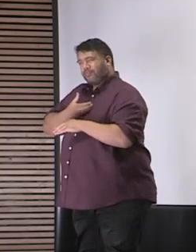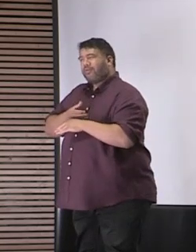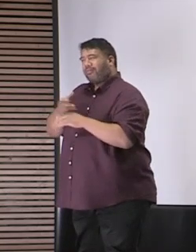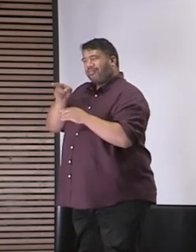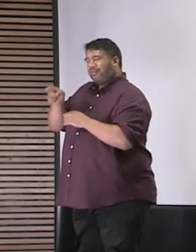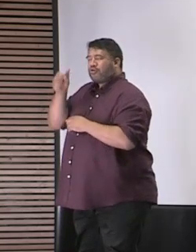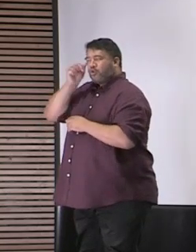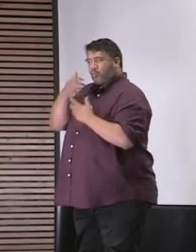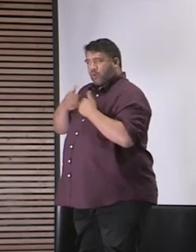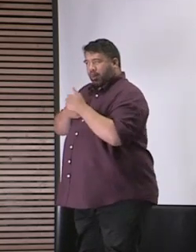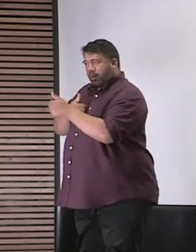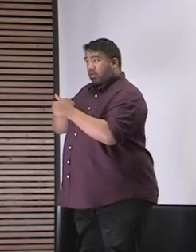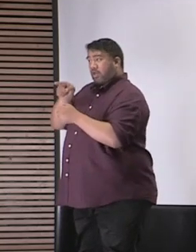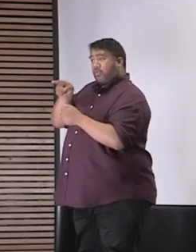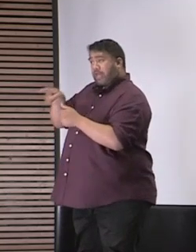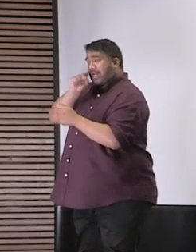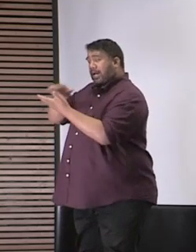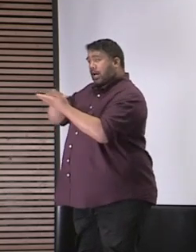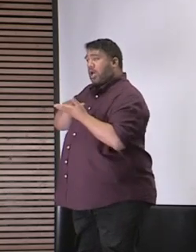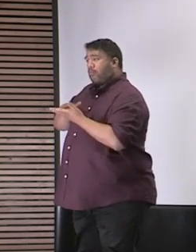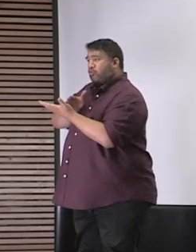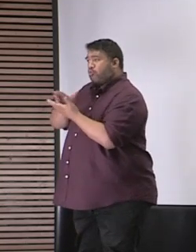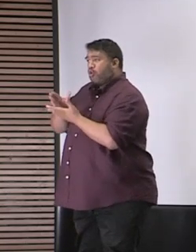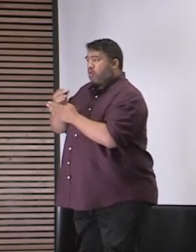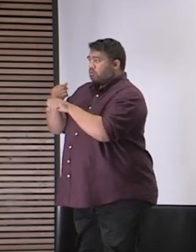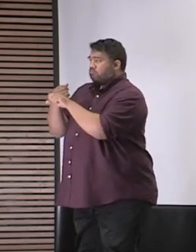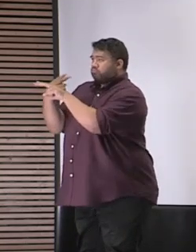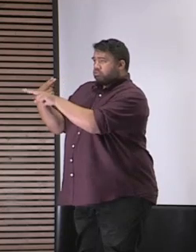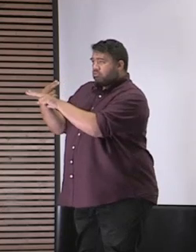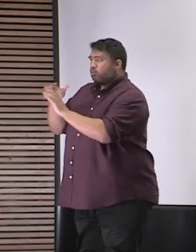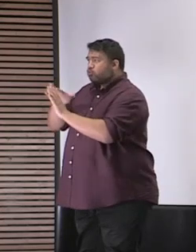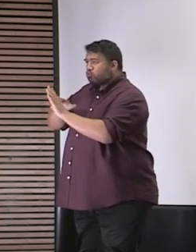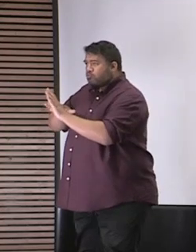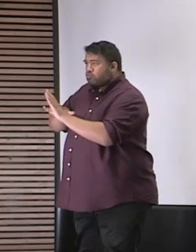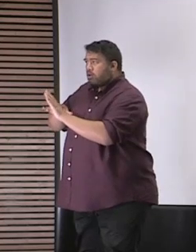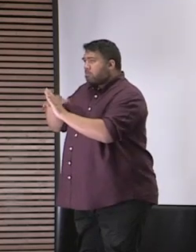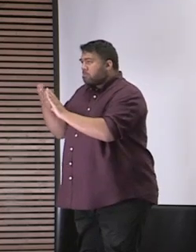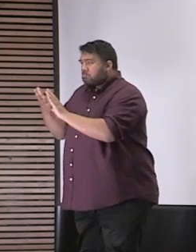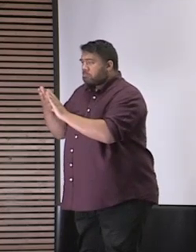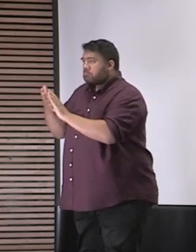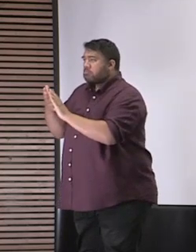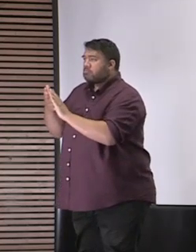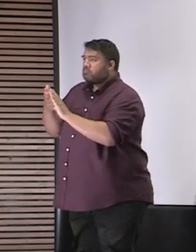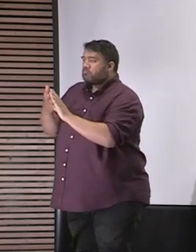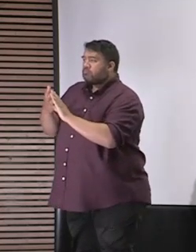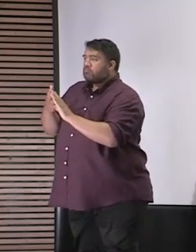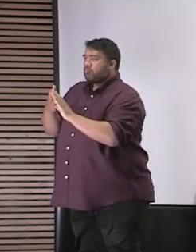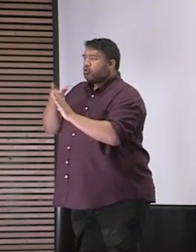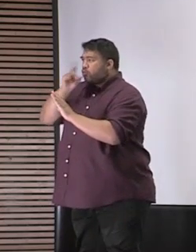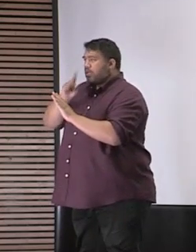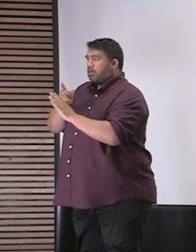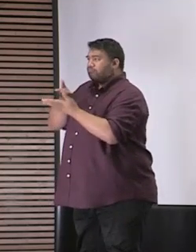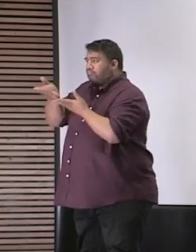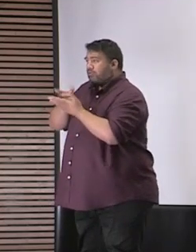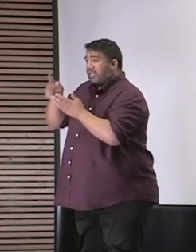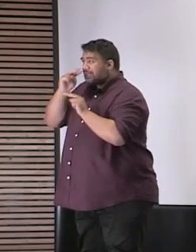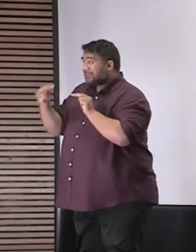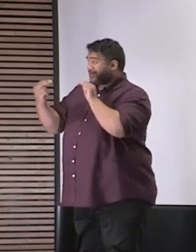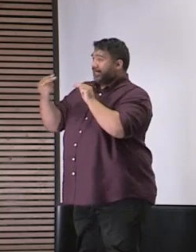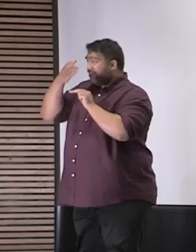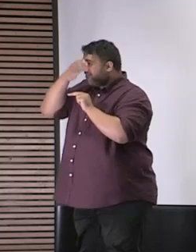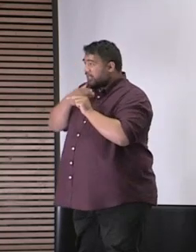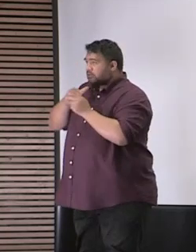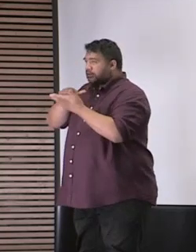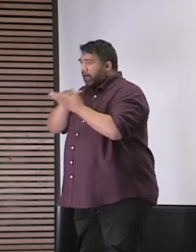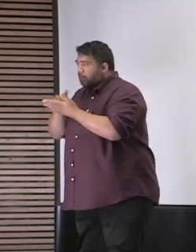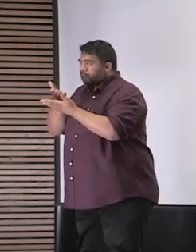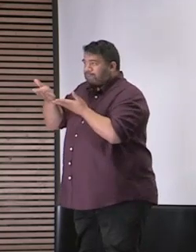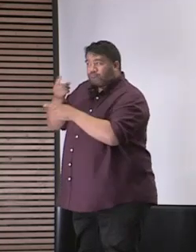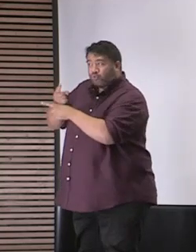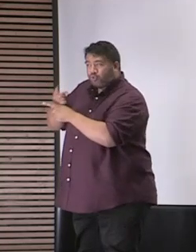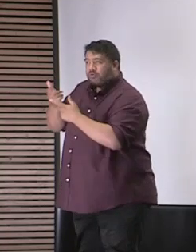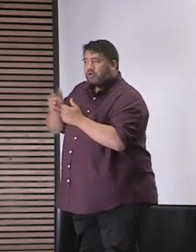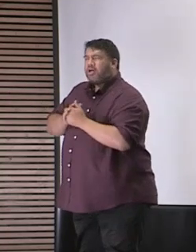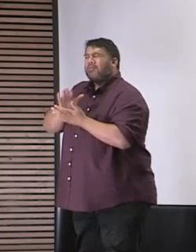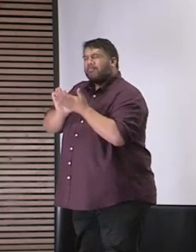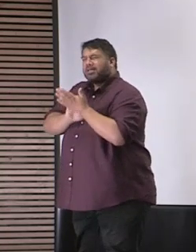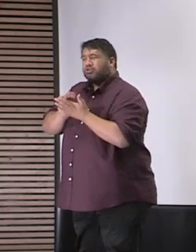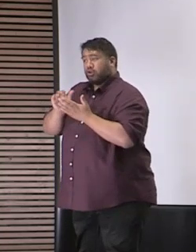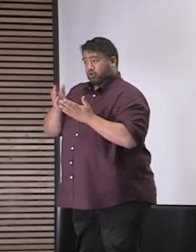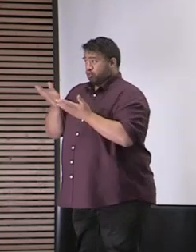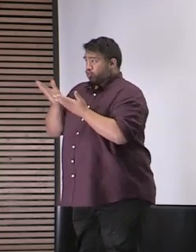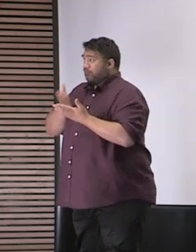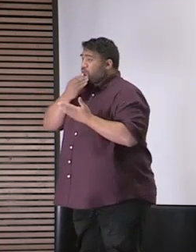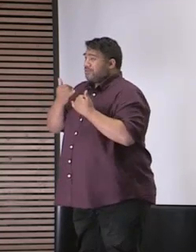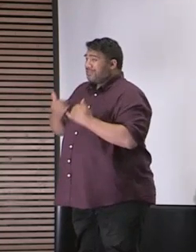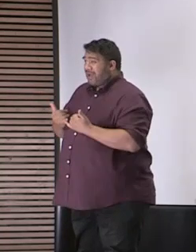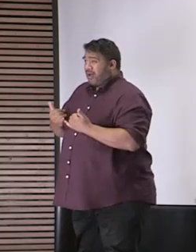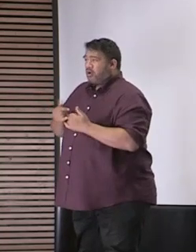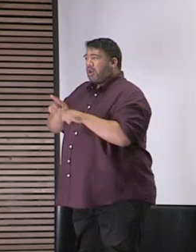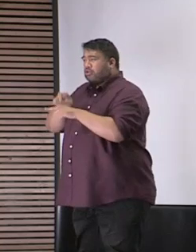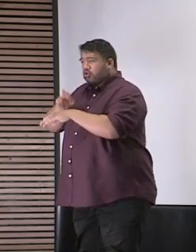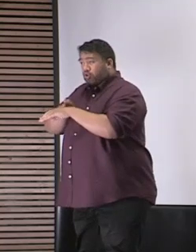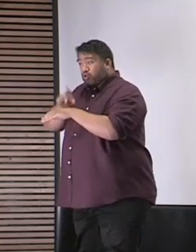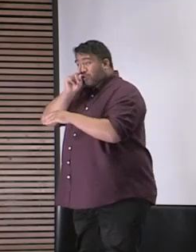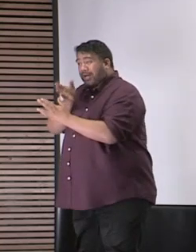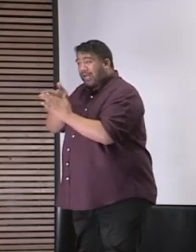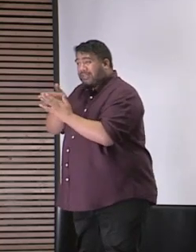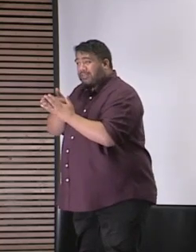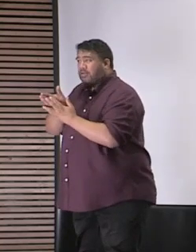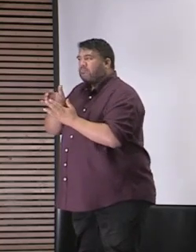Es tan importante que ahora sea